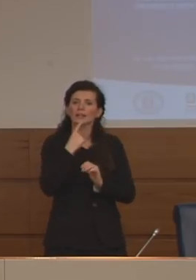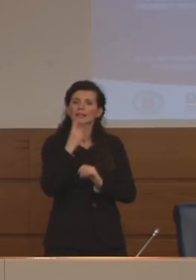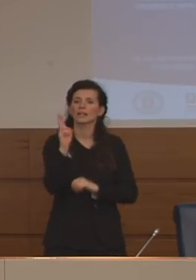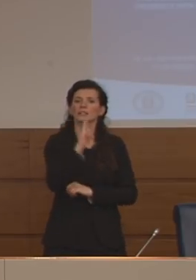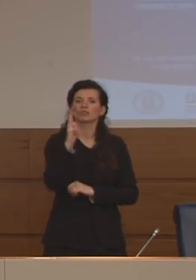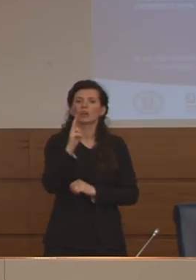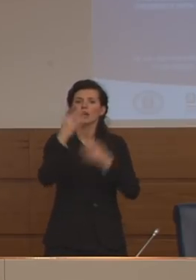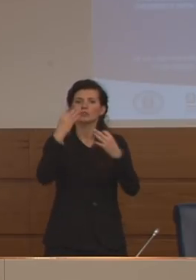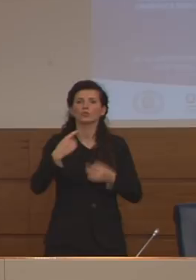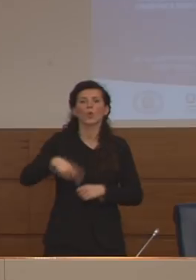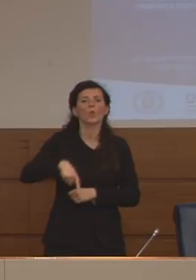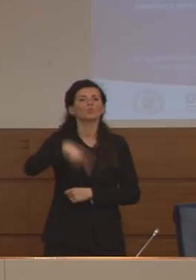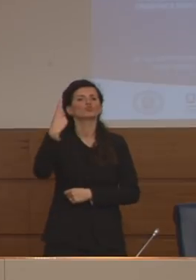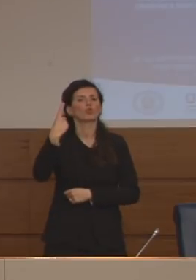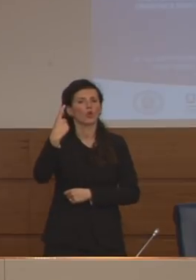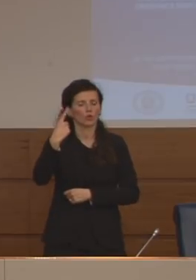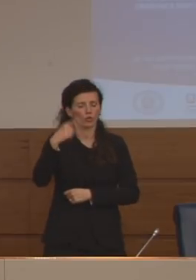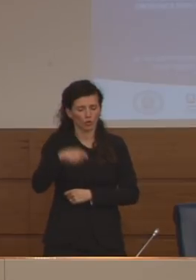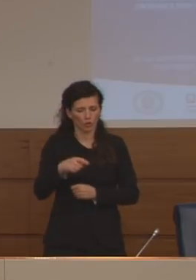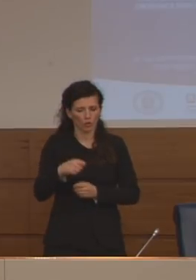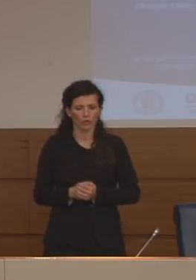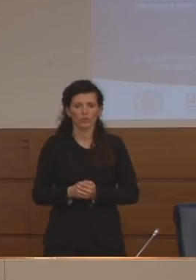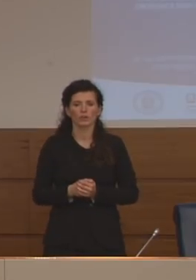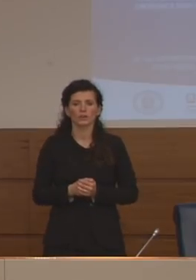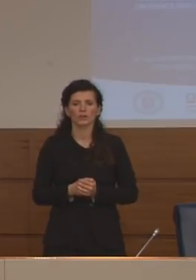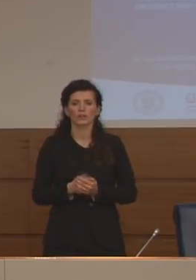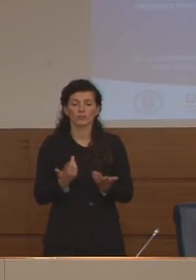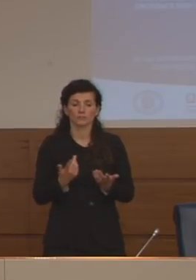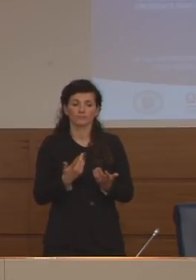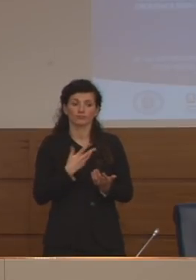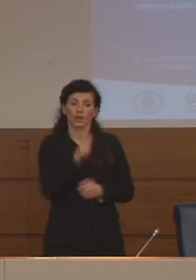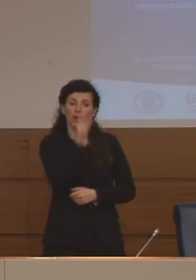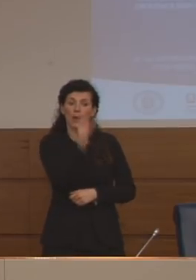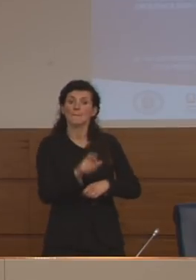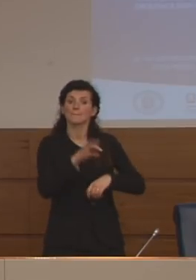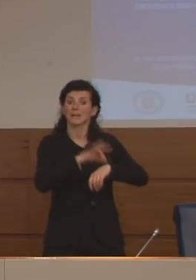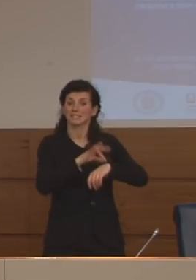E sappiamo che i nuovi casi sono un po' il primo indicatore, sono indicatori di un